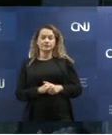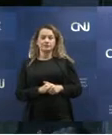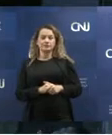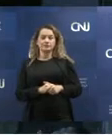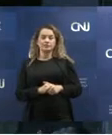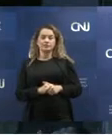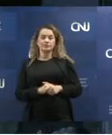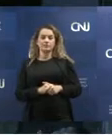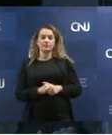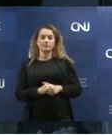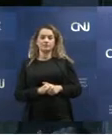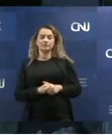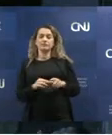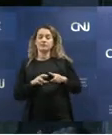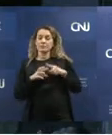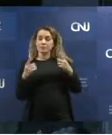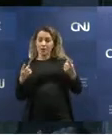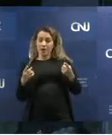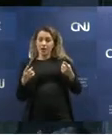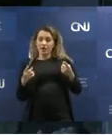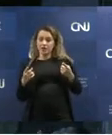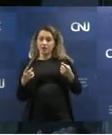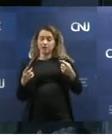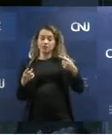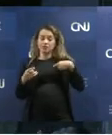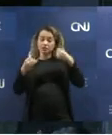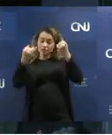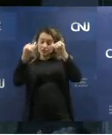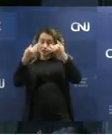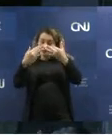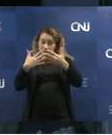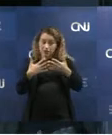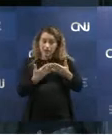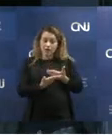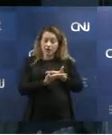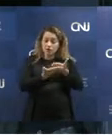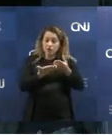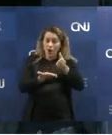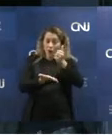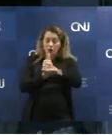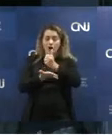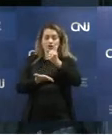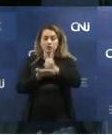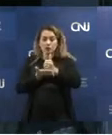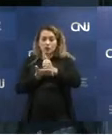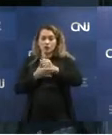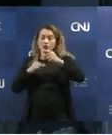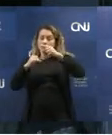Mas dando a orientação ao cartório central de que réu preso HC, MS.